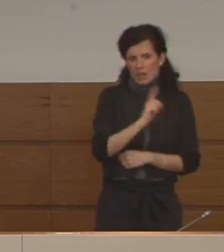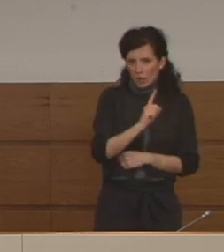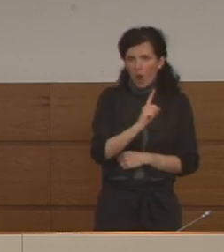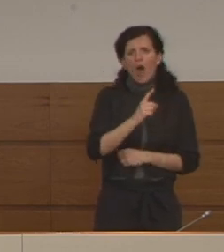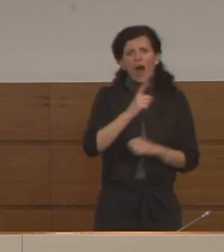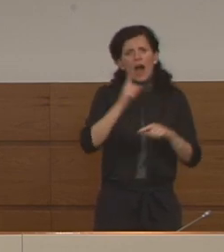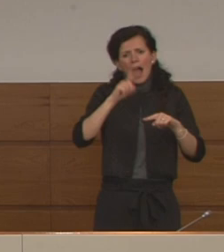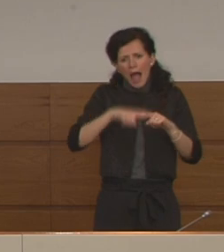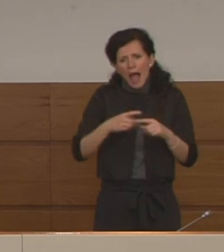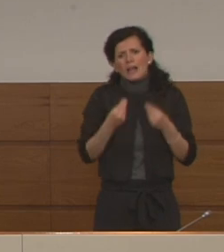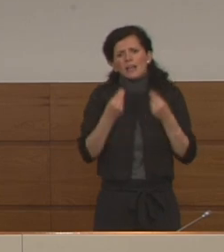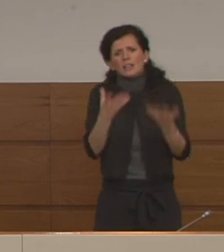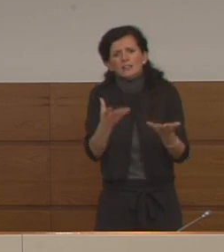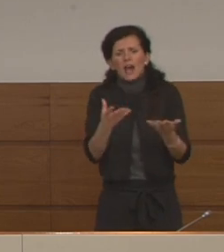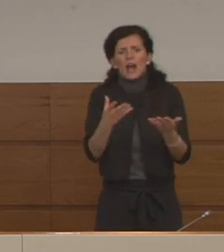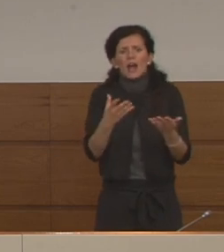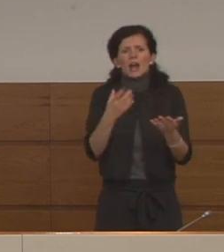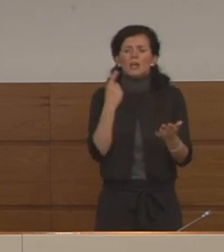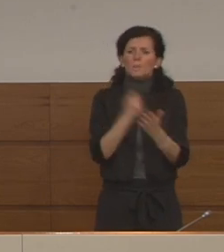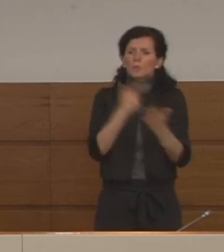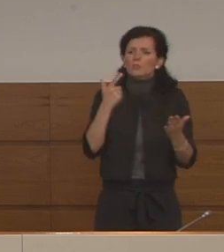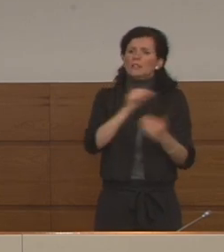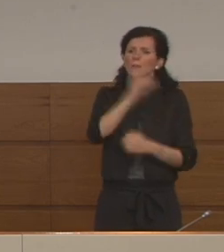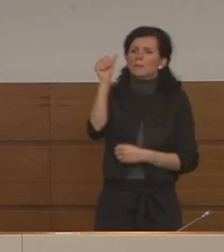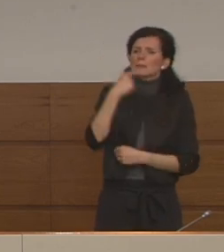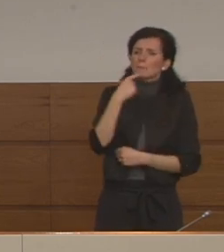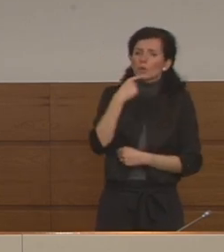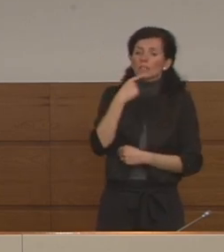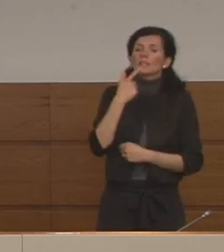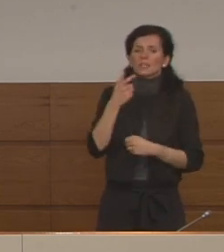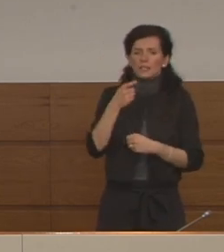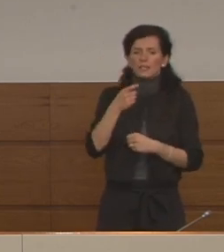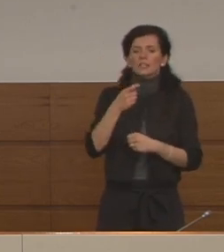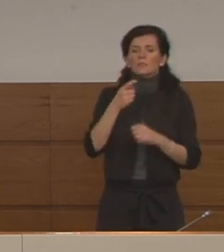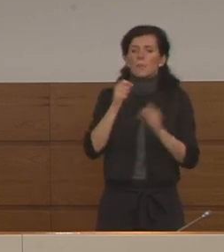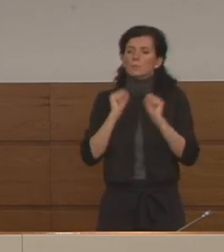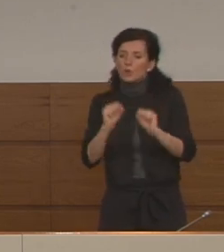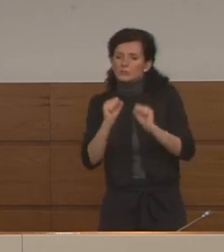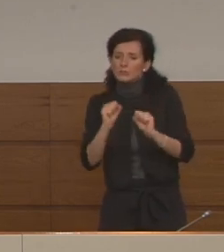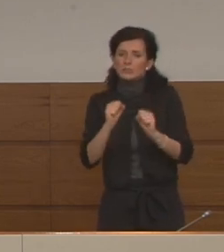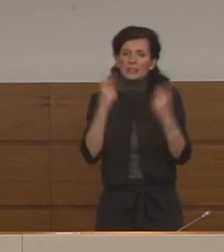una priorità in base alle possibilità oggettive che siano in mano